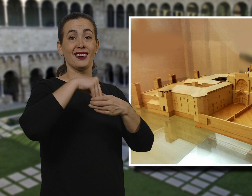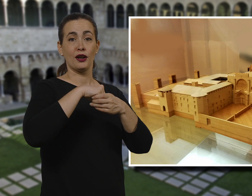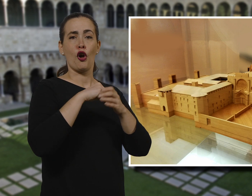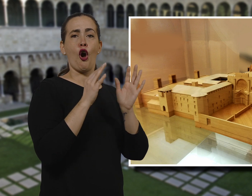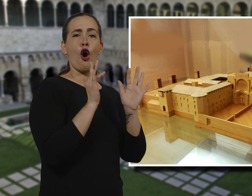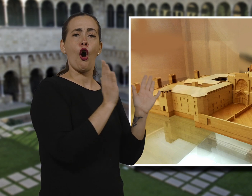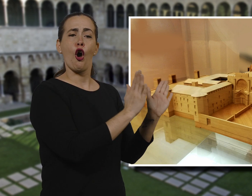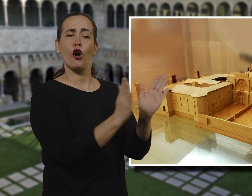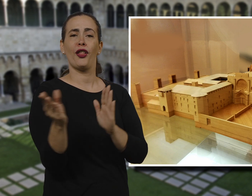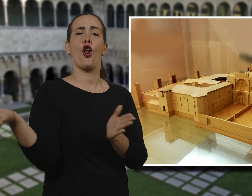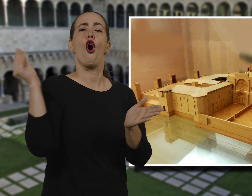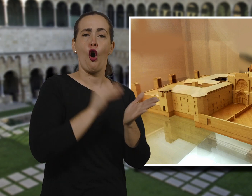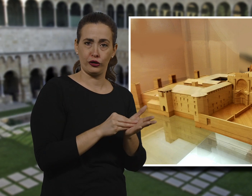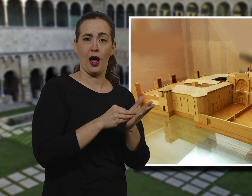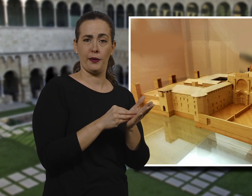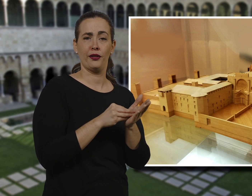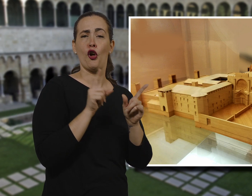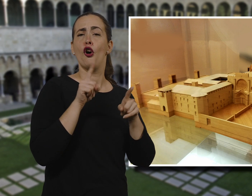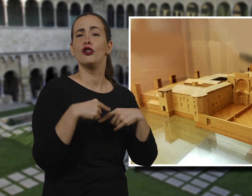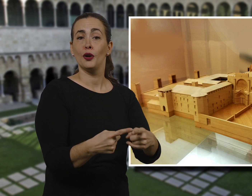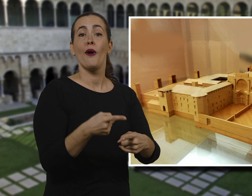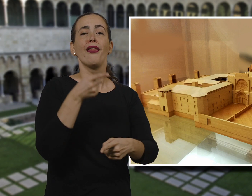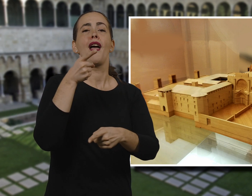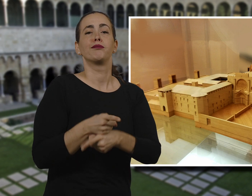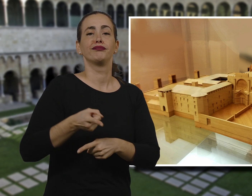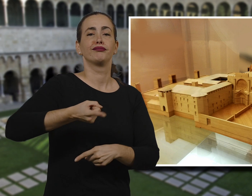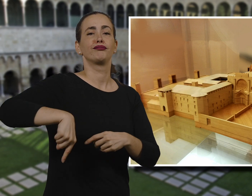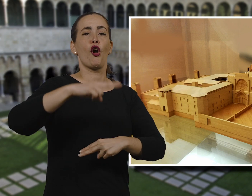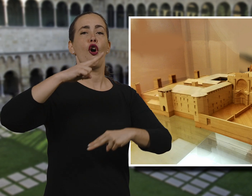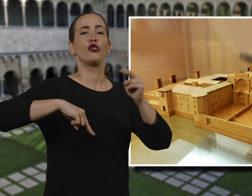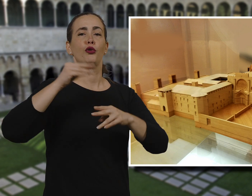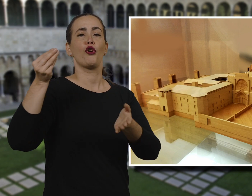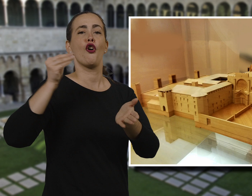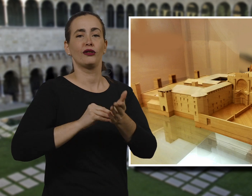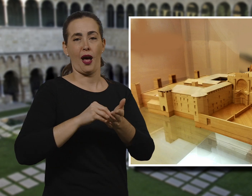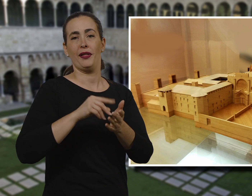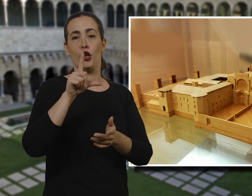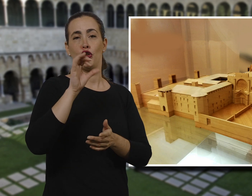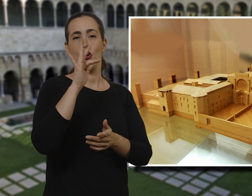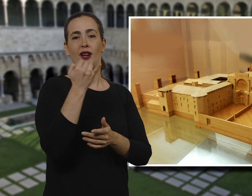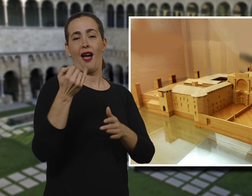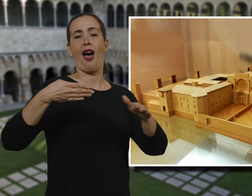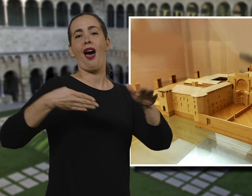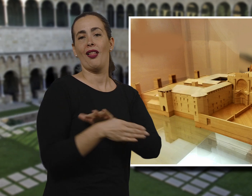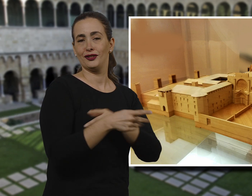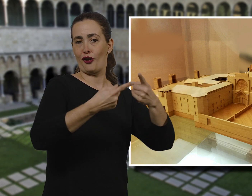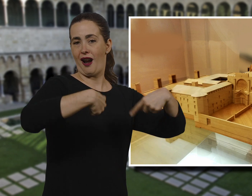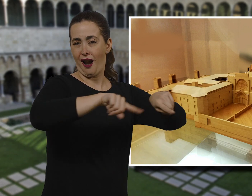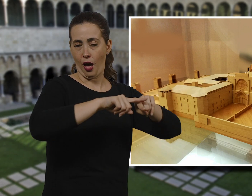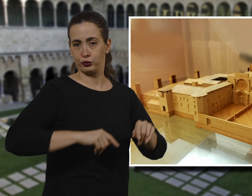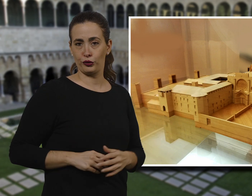La reordenació interna, obliga a la construcció de la llotja d'accés al claustre.